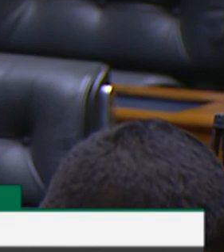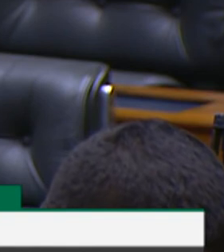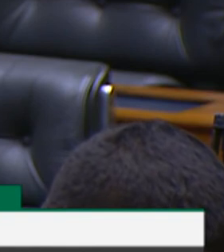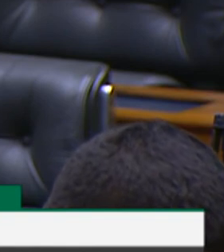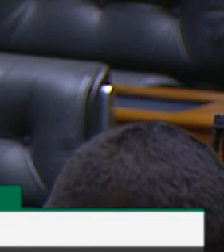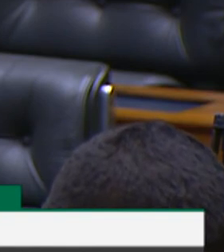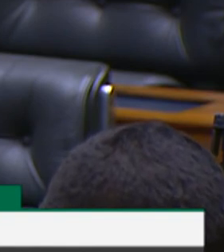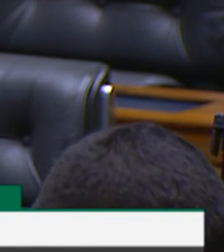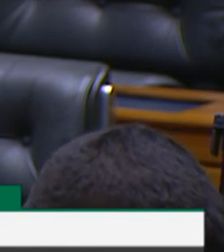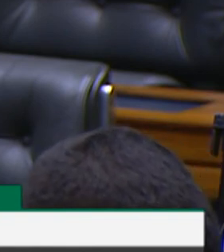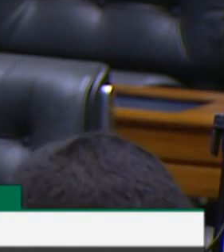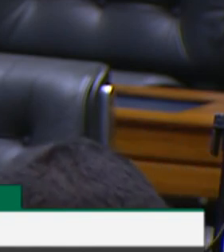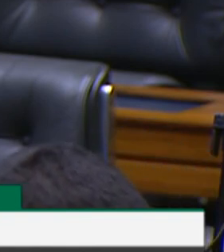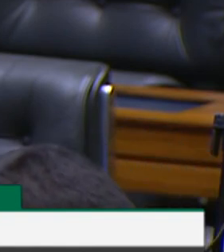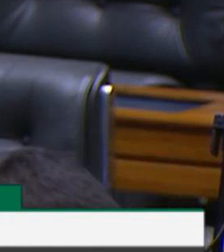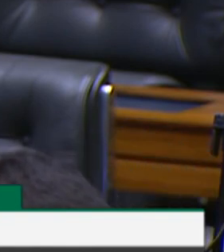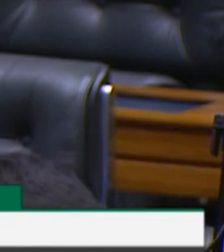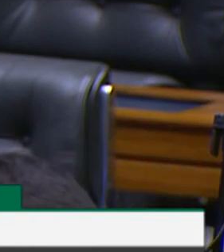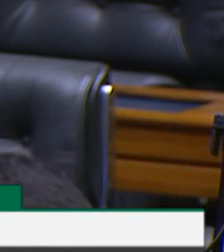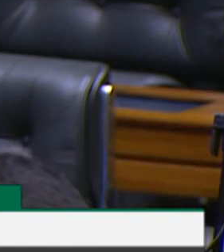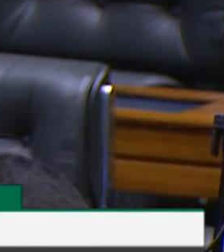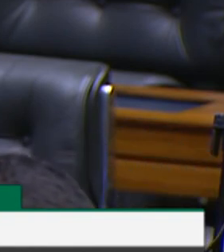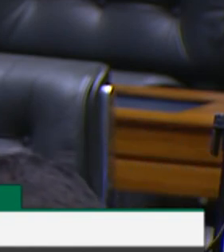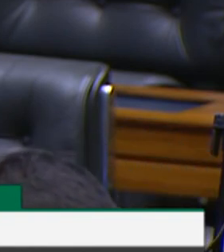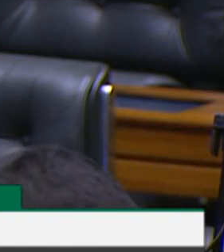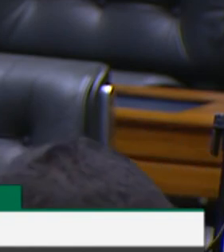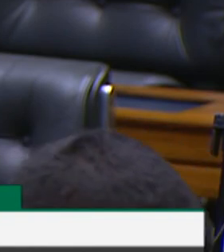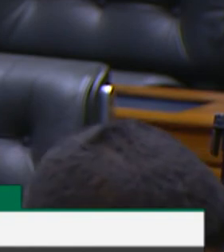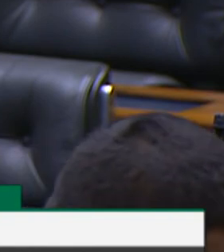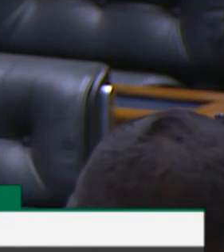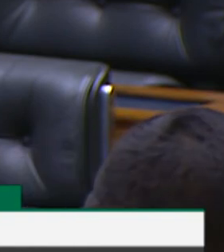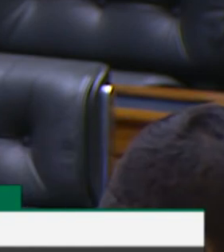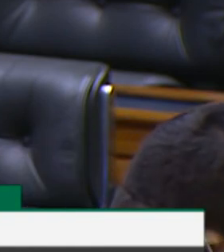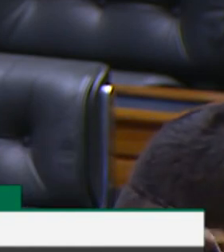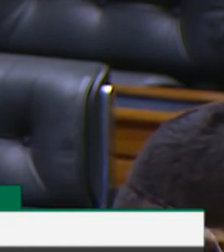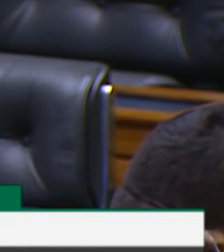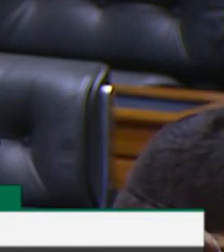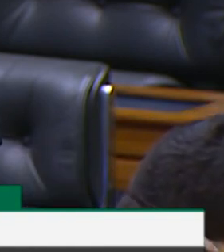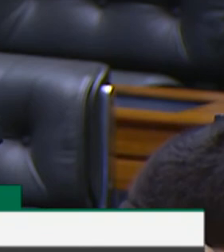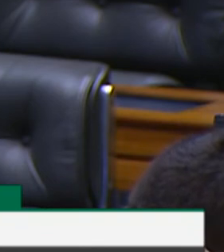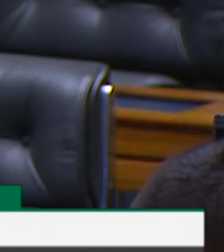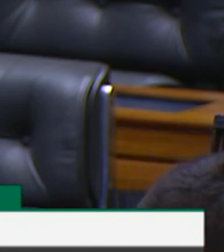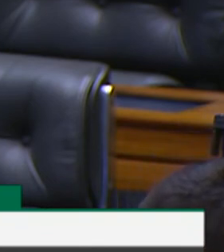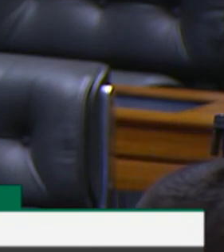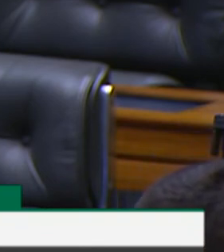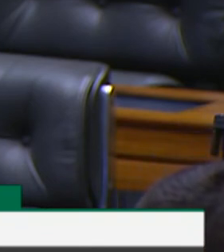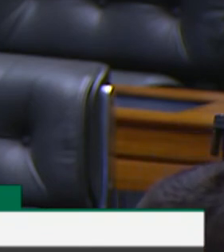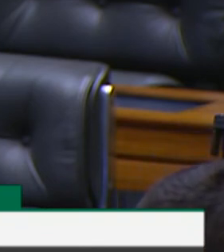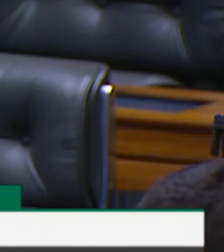AQUI QUE O DEPUTADO RUI CARNEIRO, BIA CAVO ASA E O DEPUTADO EDUARDO TAMBÉM ESTÃO COM DIFICULDADE PARA